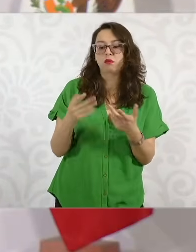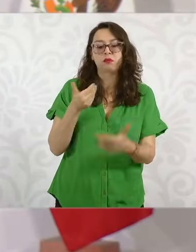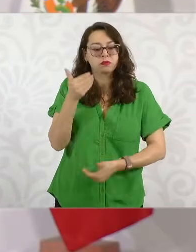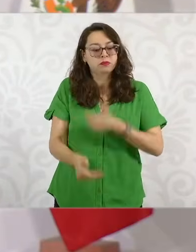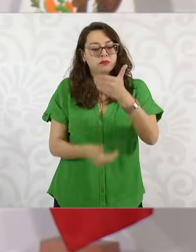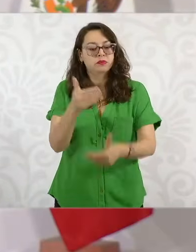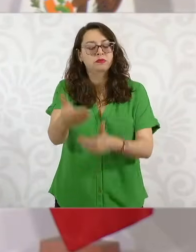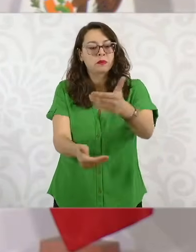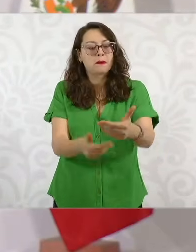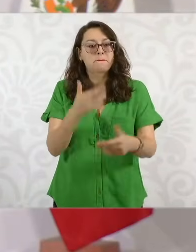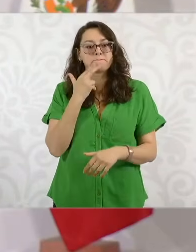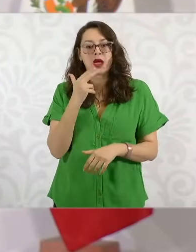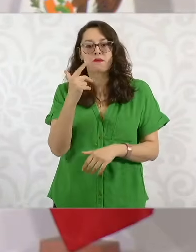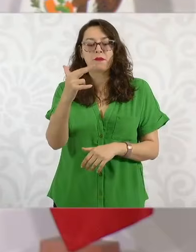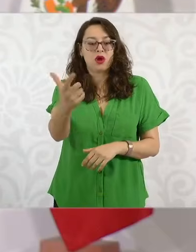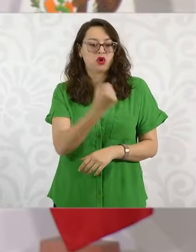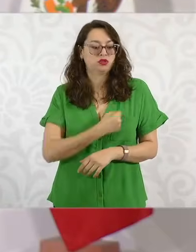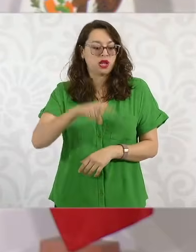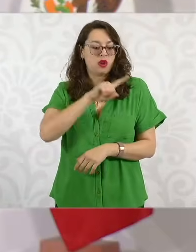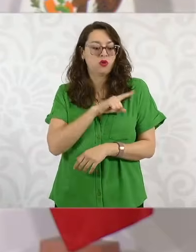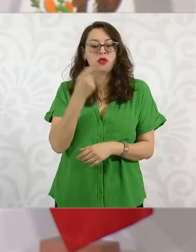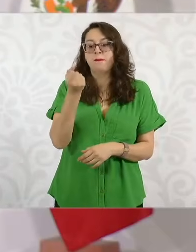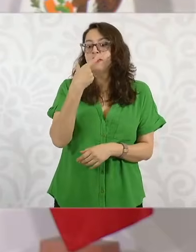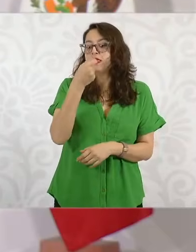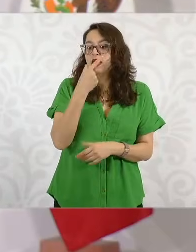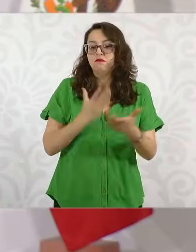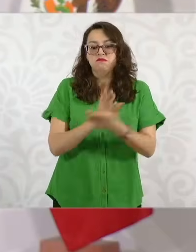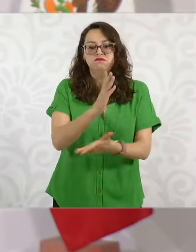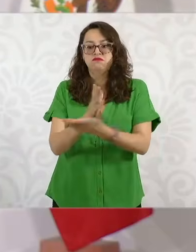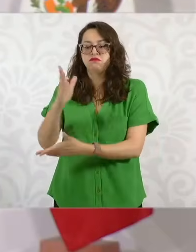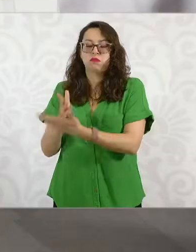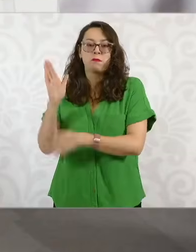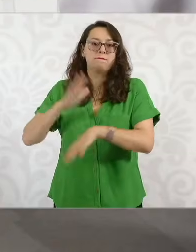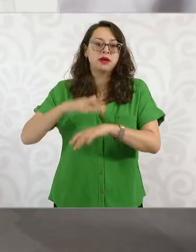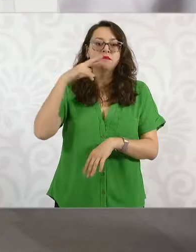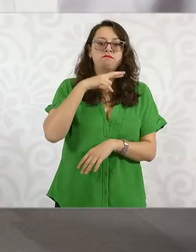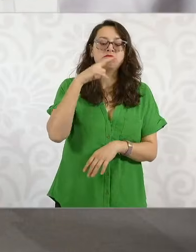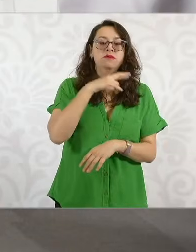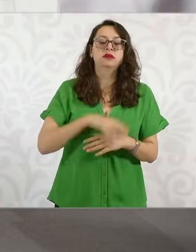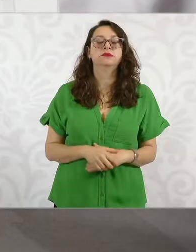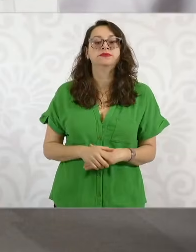para brindar una mayor y más rápido acceso a los pacientes a nuevas terapias. Esta colaboración